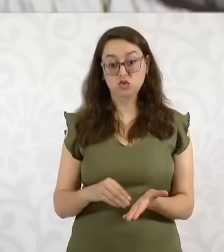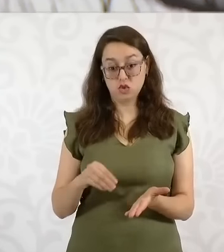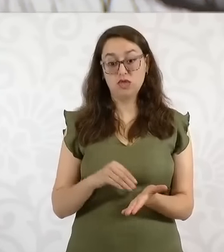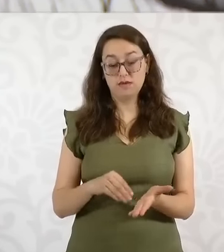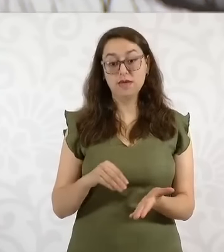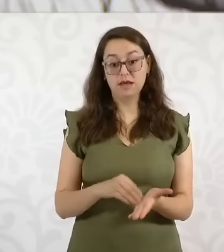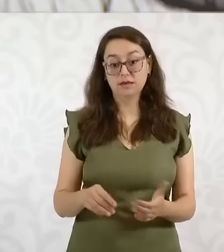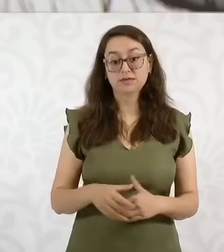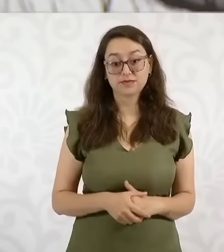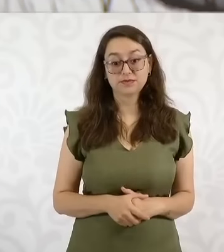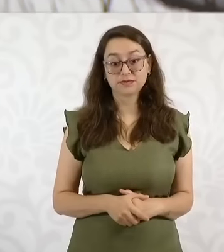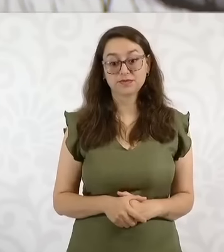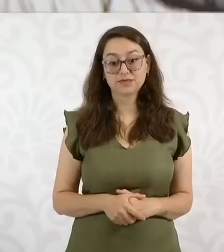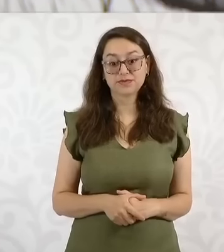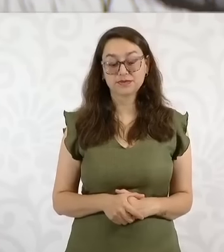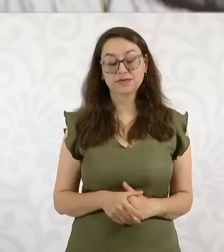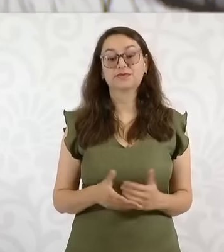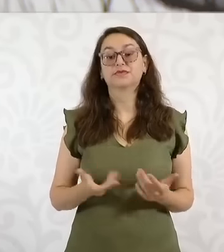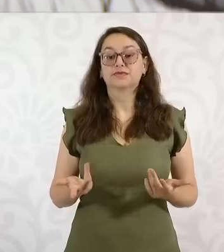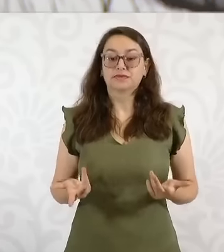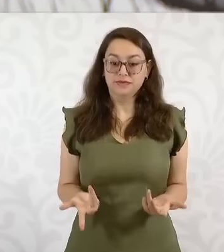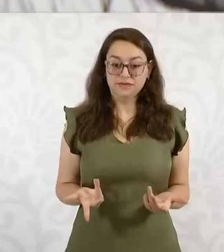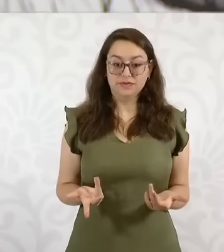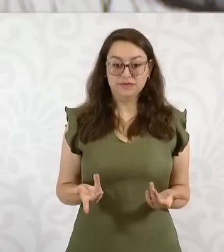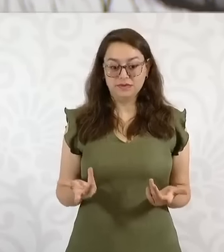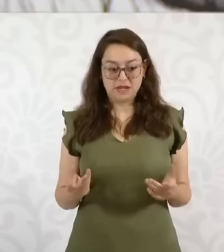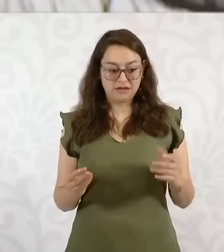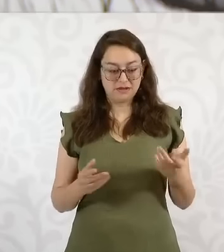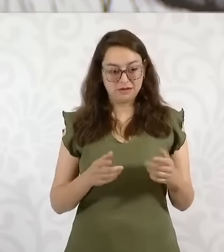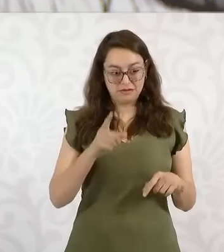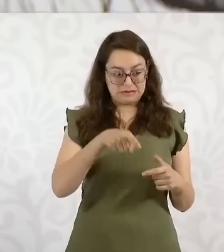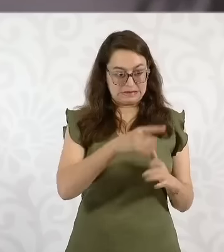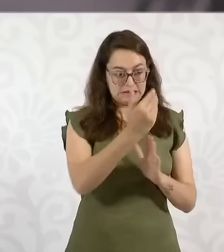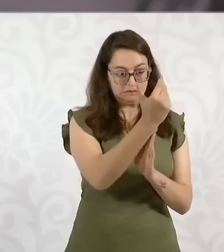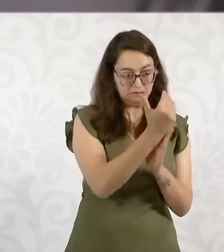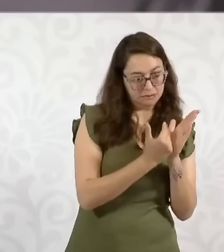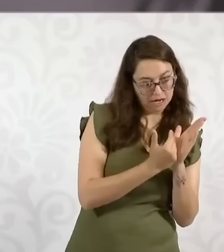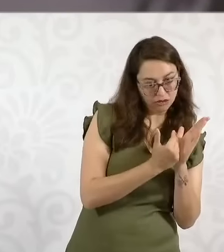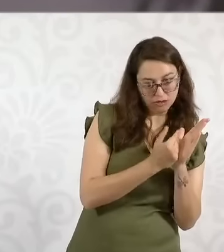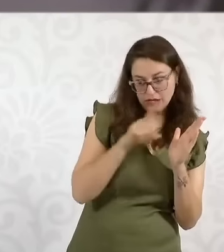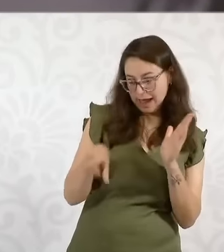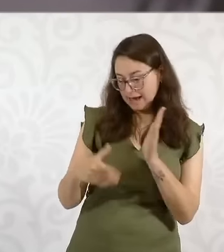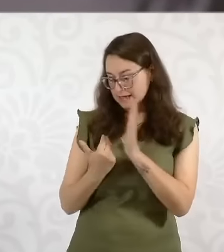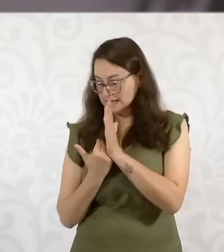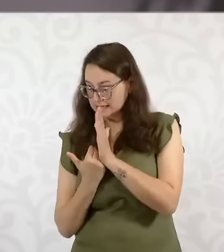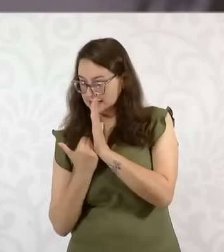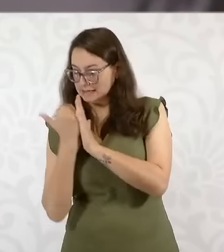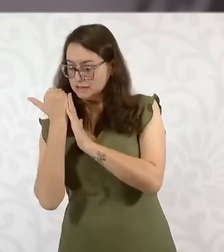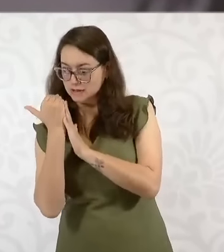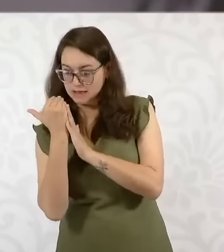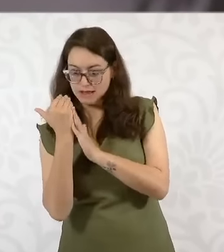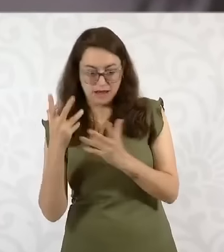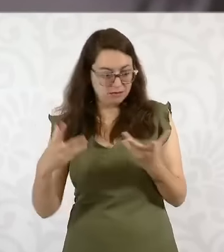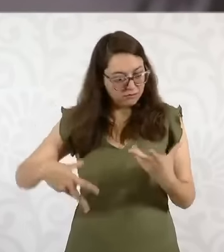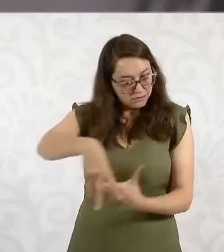compensación, digamos, si ponemos y eh de lo que entra y de lo que sale de tesorería, a la